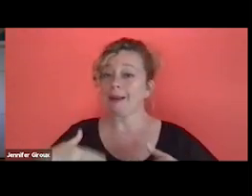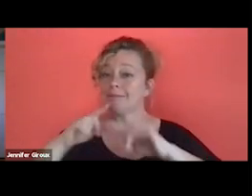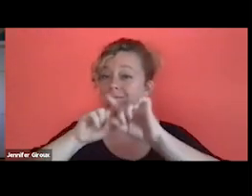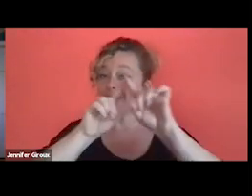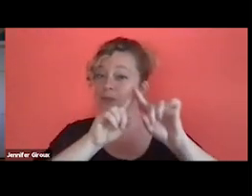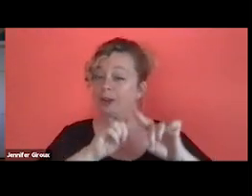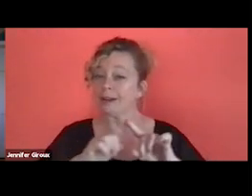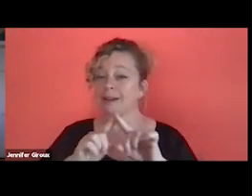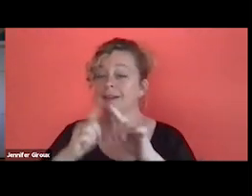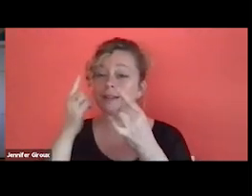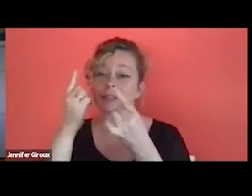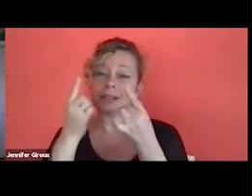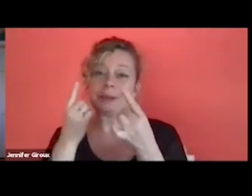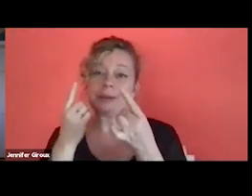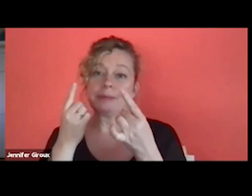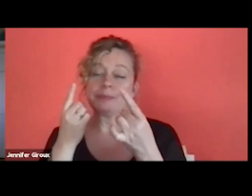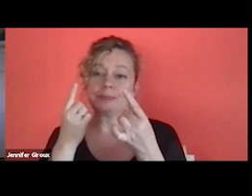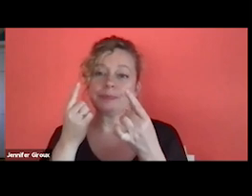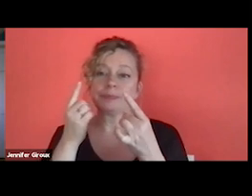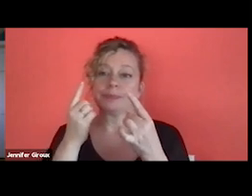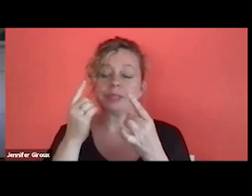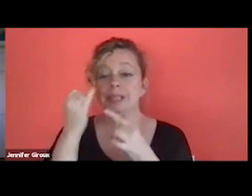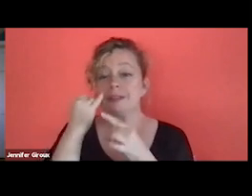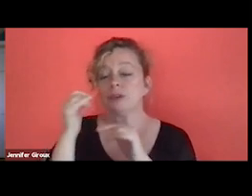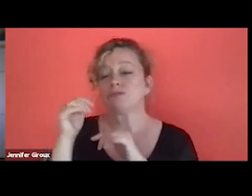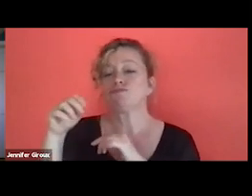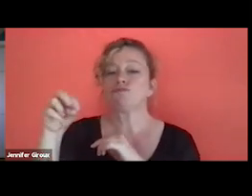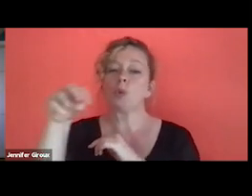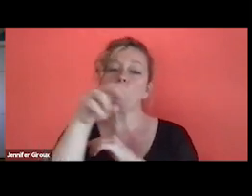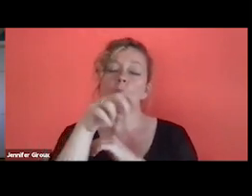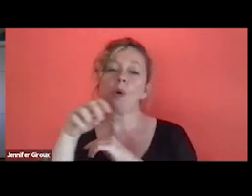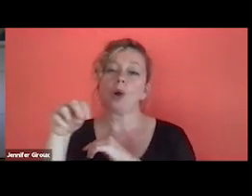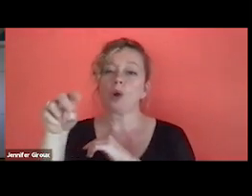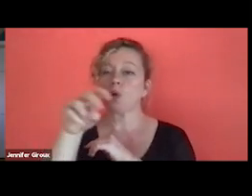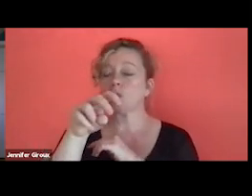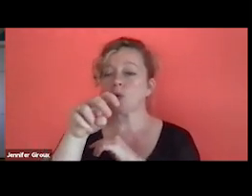Ya sabes, pensando en si das un paseo por la habitación en la que trabajas